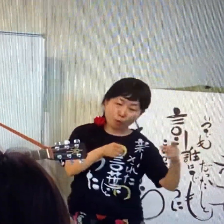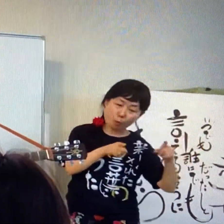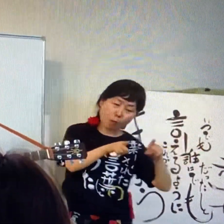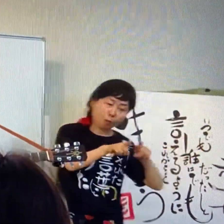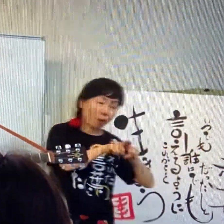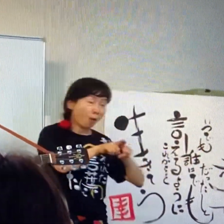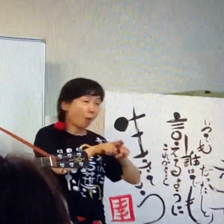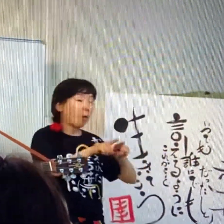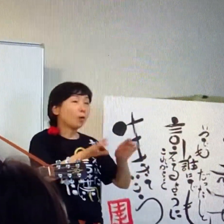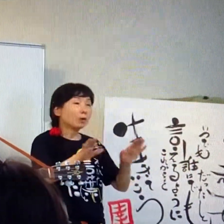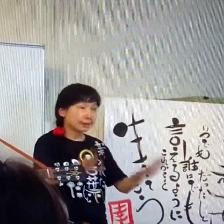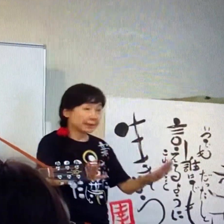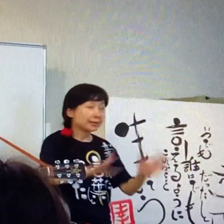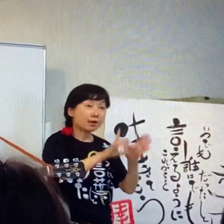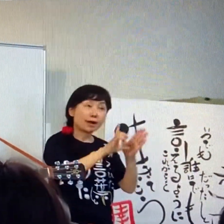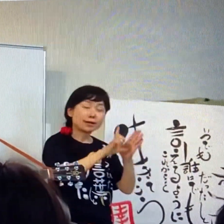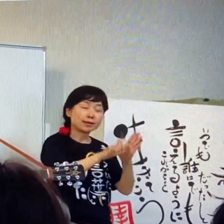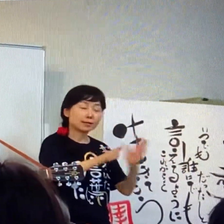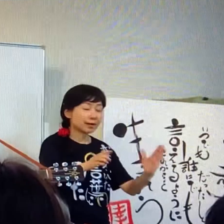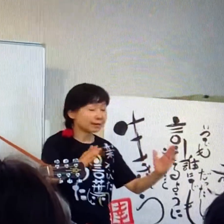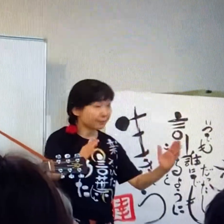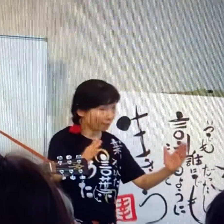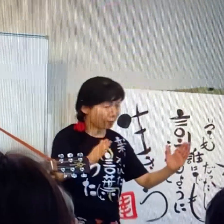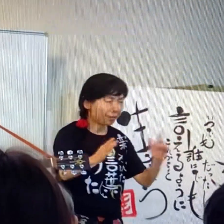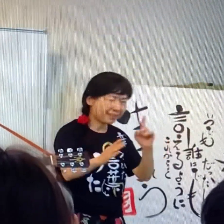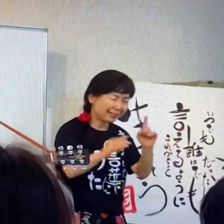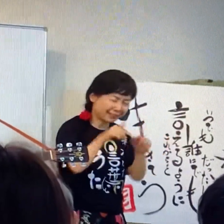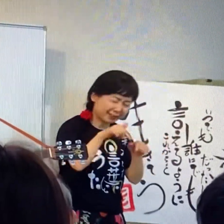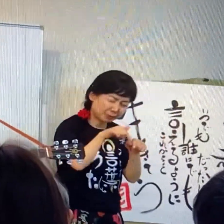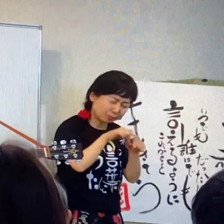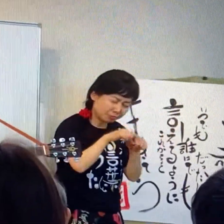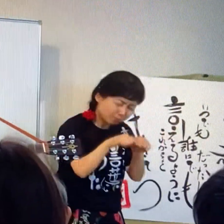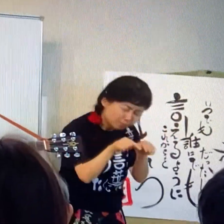この時代のひとこまを